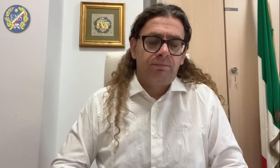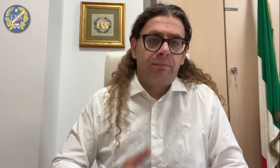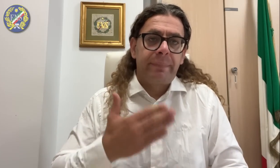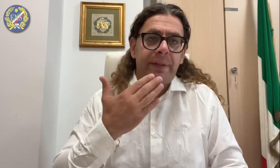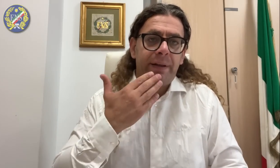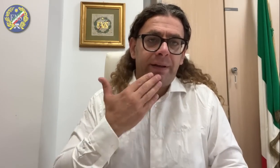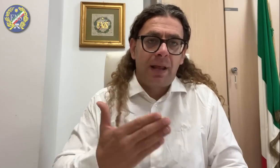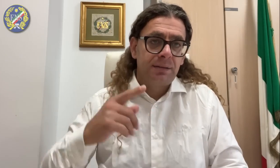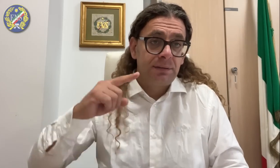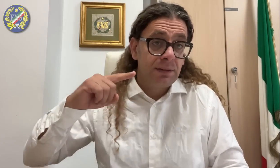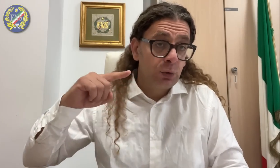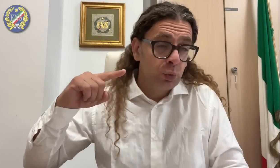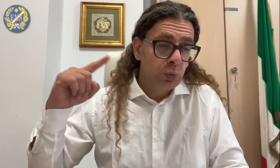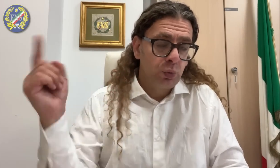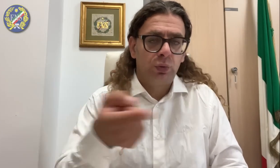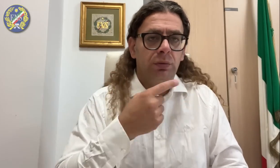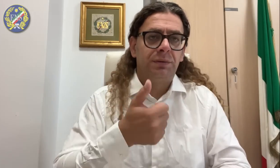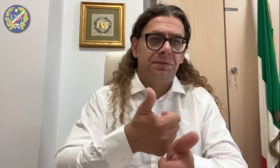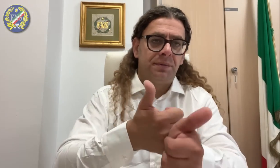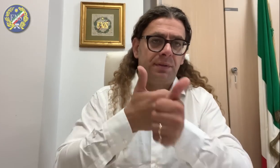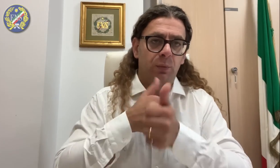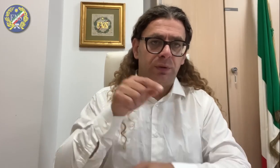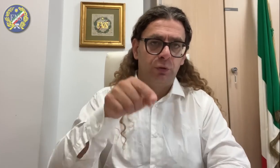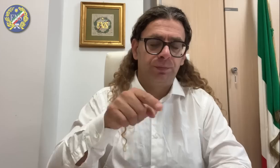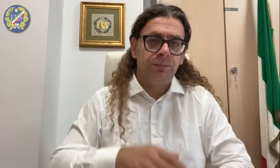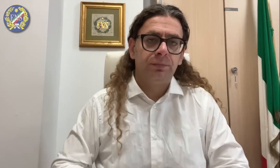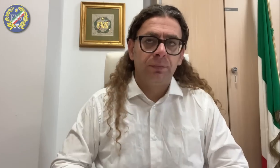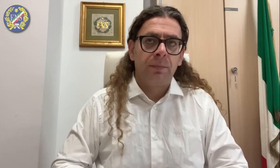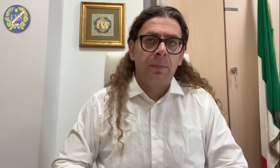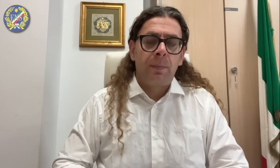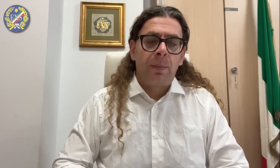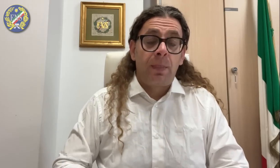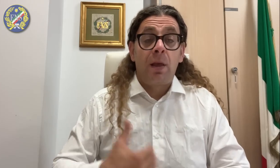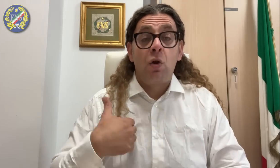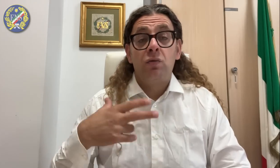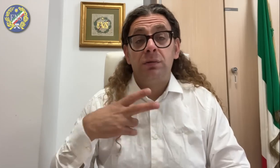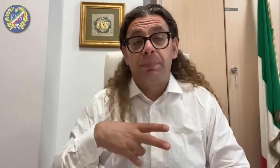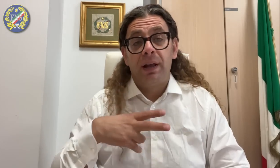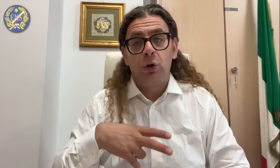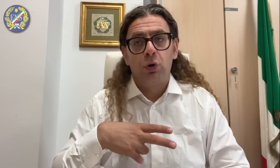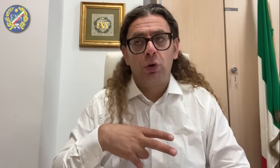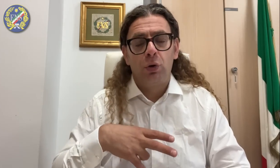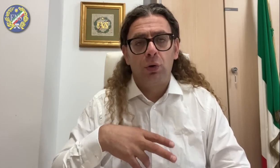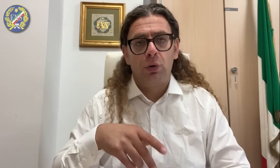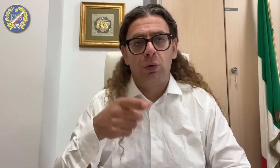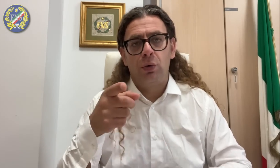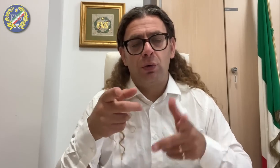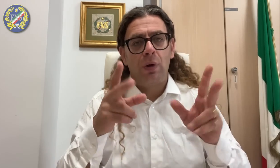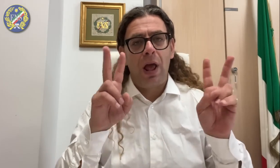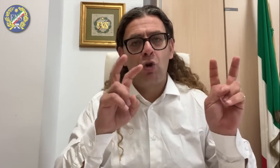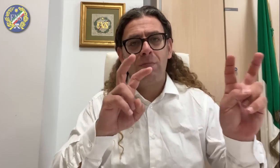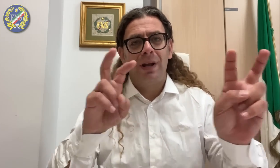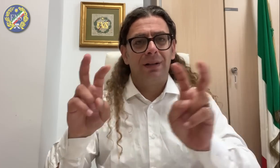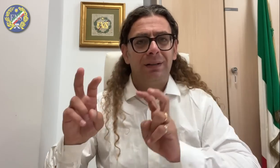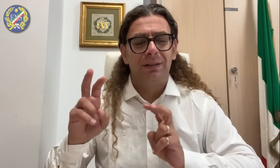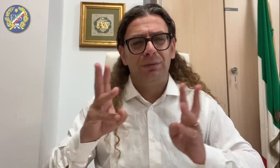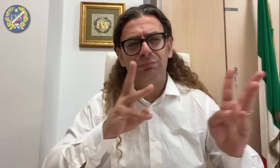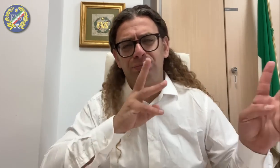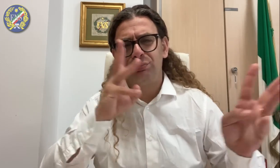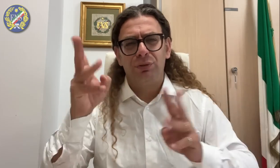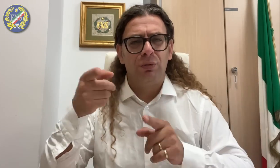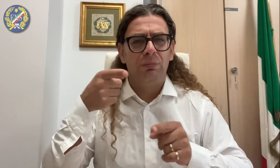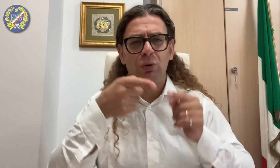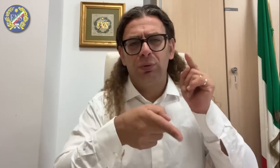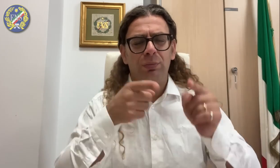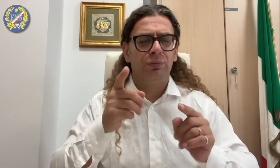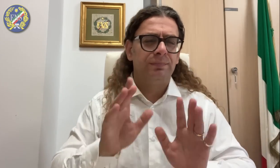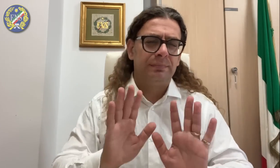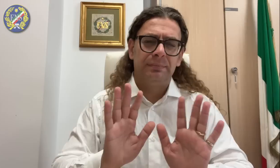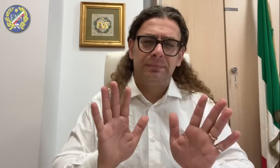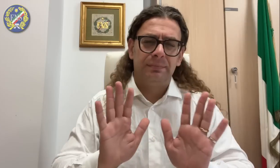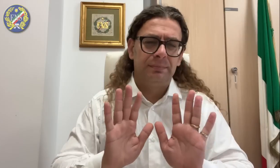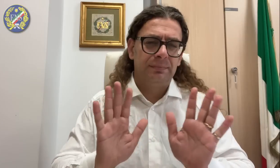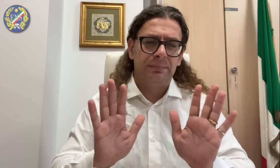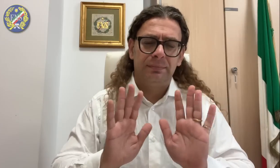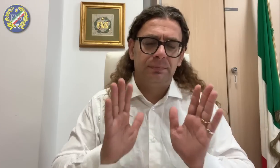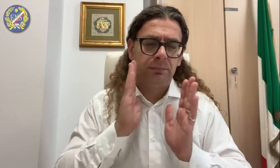Grazie a tutti per avermi seguito. Spero che non ci siano più fraintendimenti, per favore, la polemica sterile è inutile.